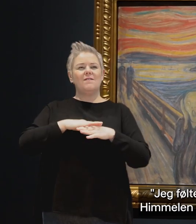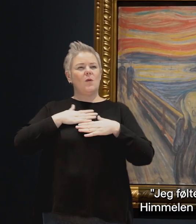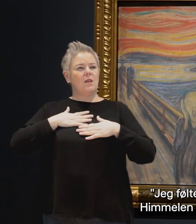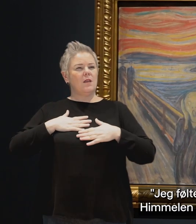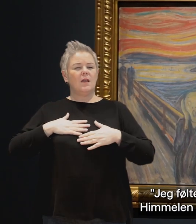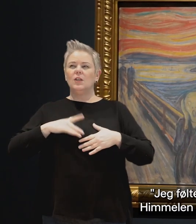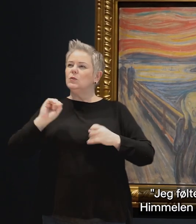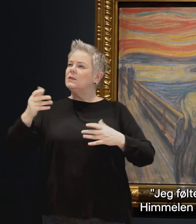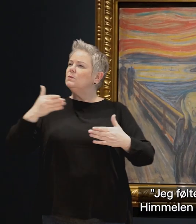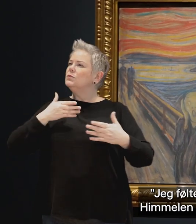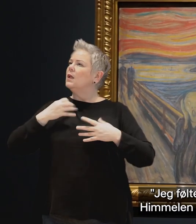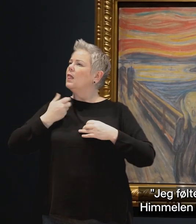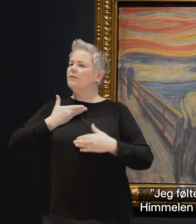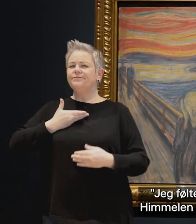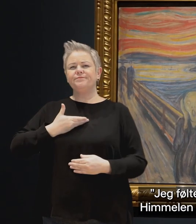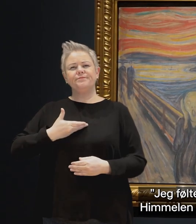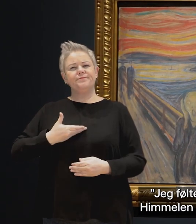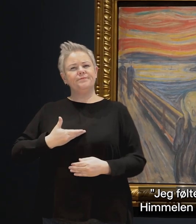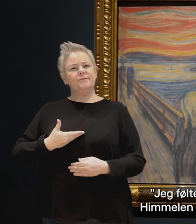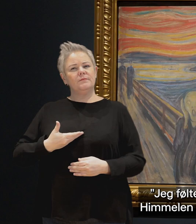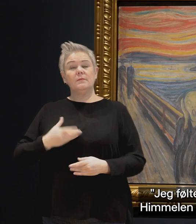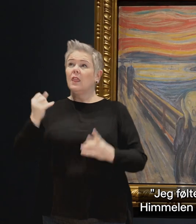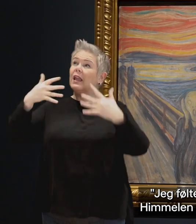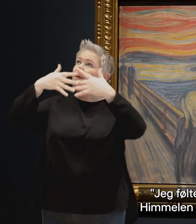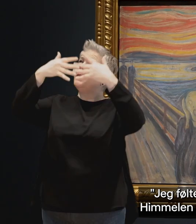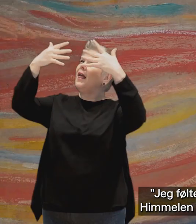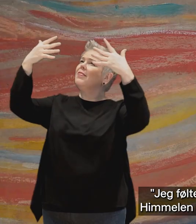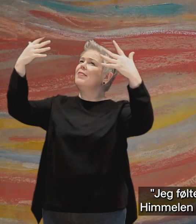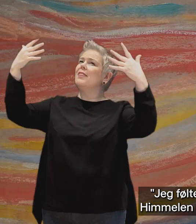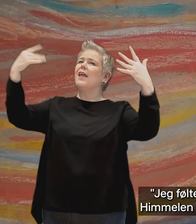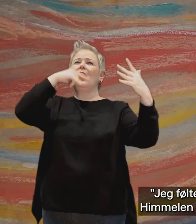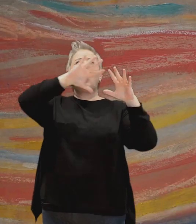"Jeg følte som et pust av vemod. Himmelen ble plutselig blodig rød – "